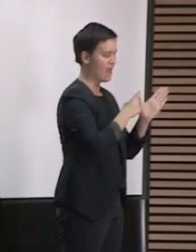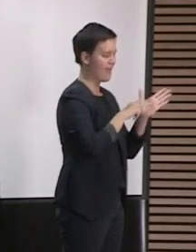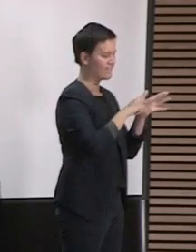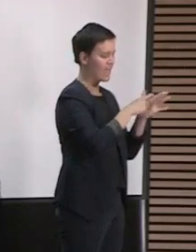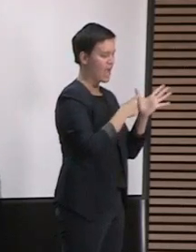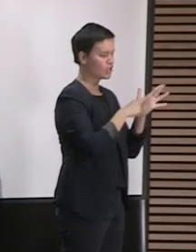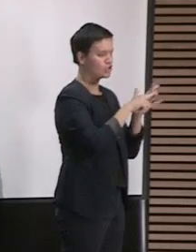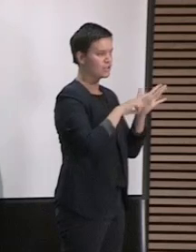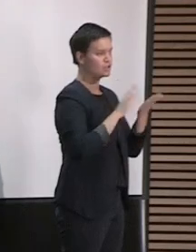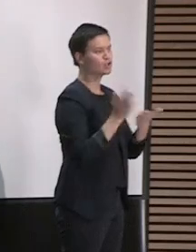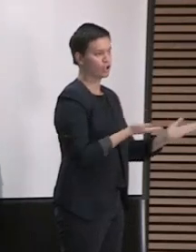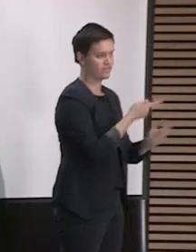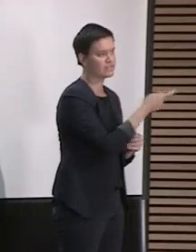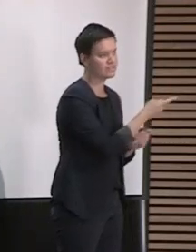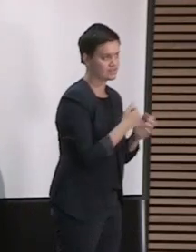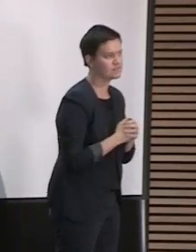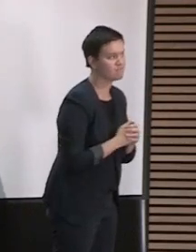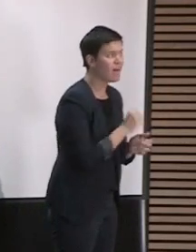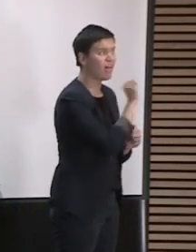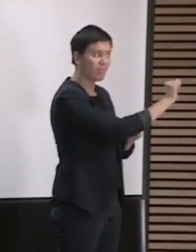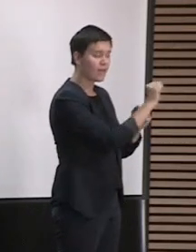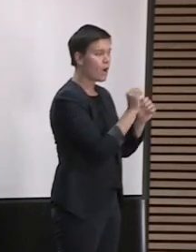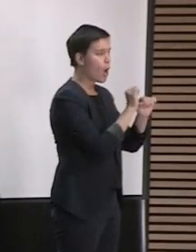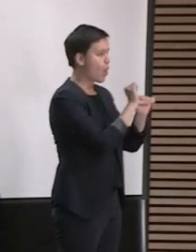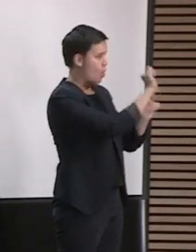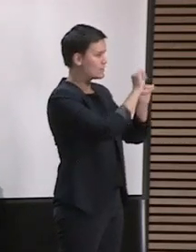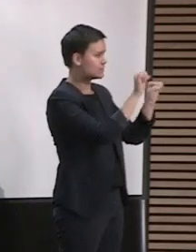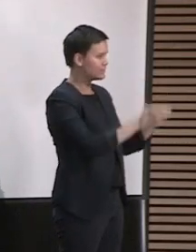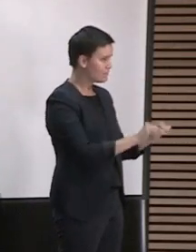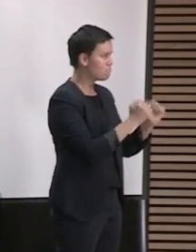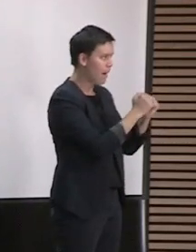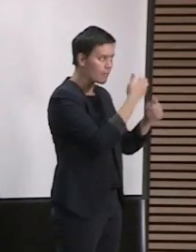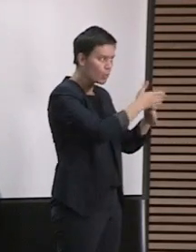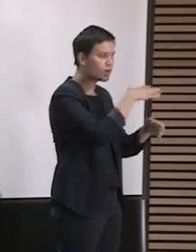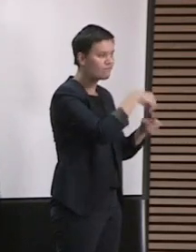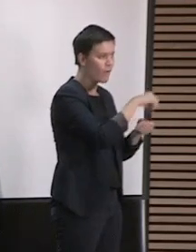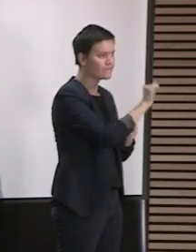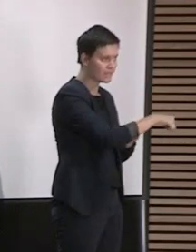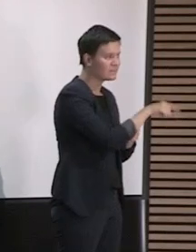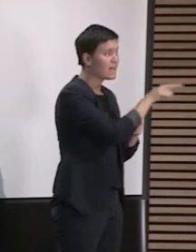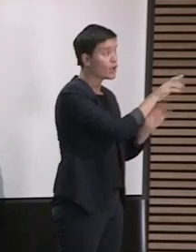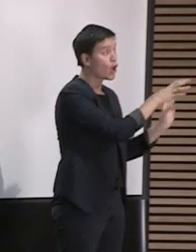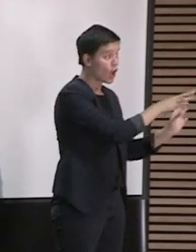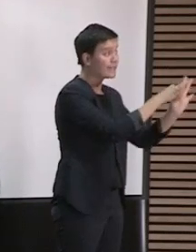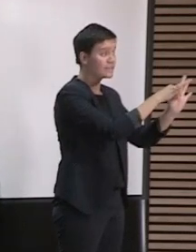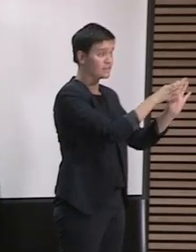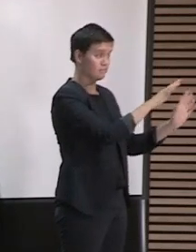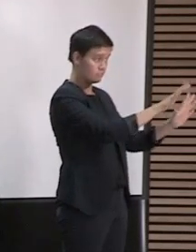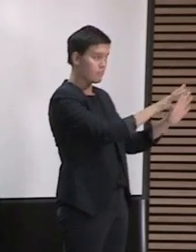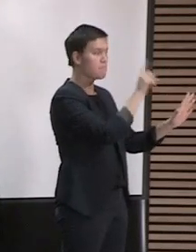runga i a koe ... GRANT He tino marama te kawenga o ko te Tauranga Rererangi o Akarana kei te taha